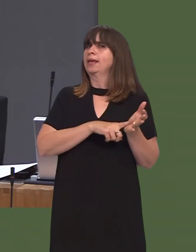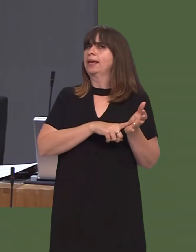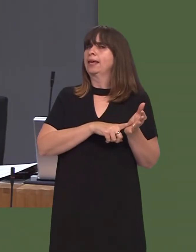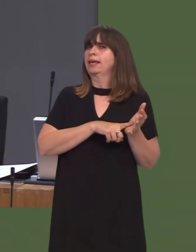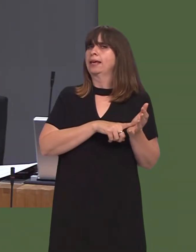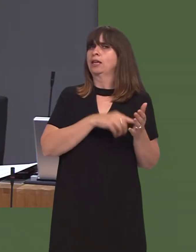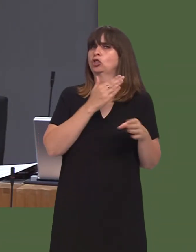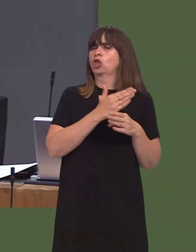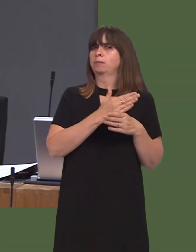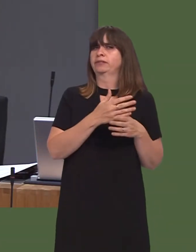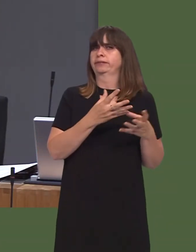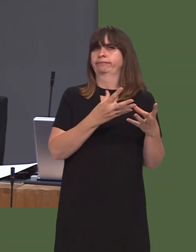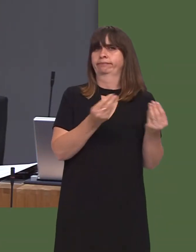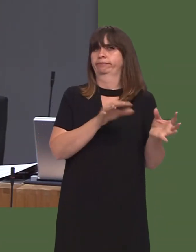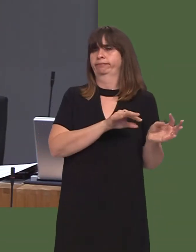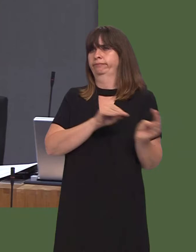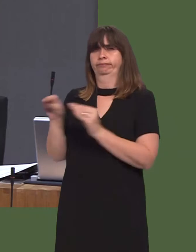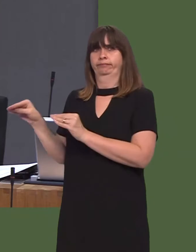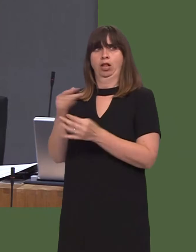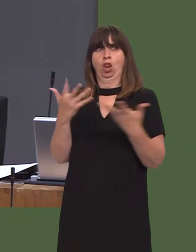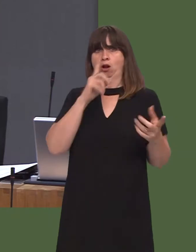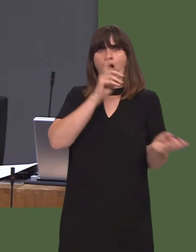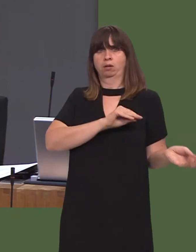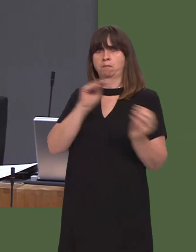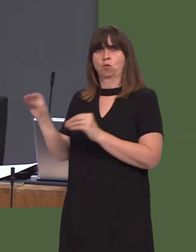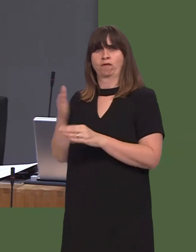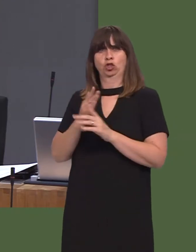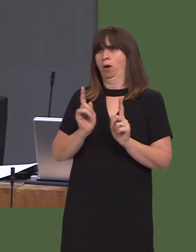yn gallu symud ac ail-leoli. Ond gan droi at eich ymateb chi i Lee Waters, mae eich